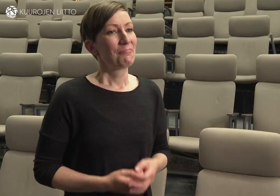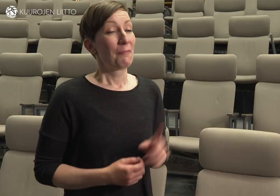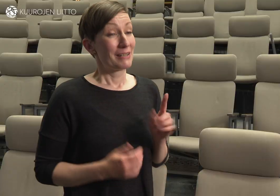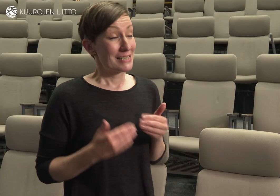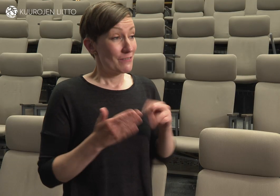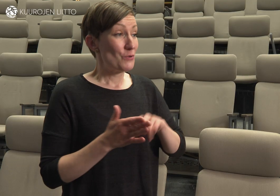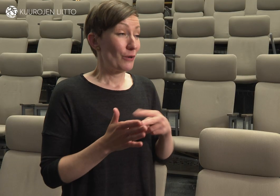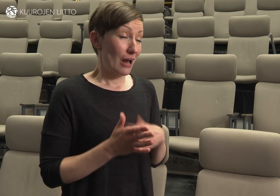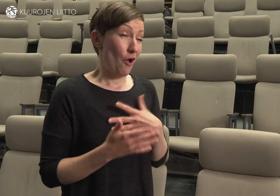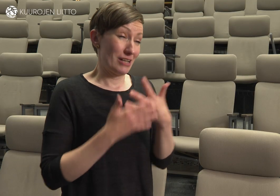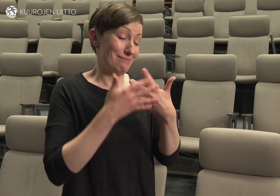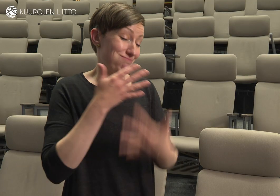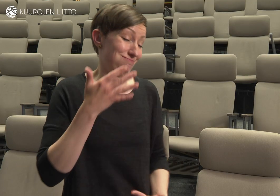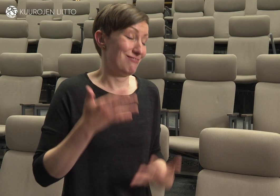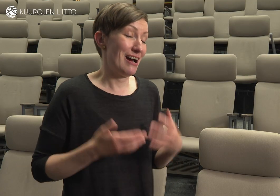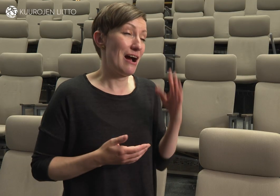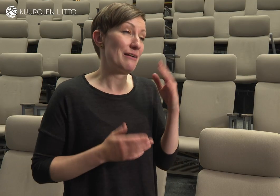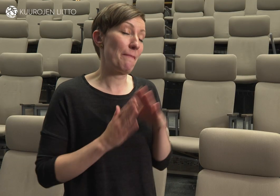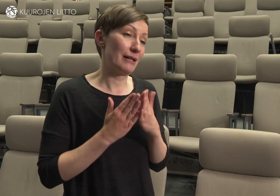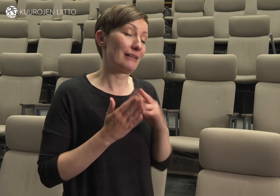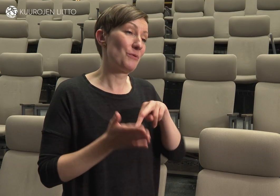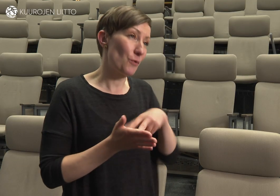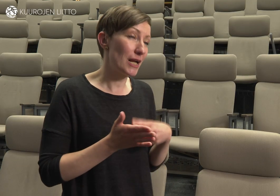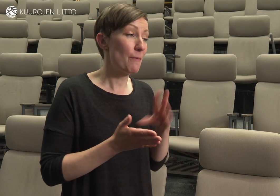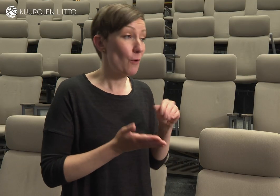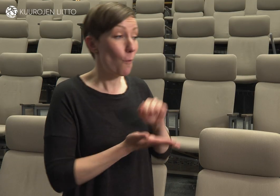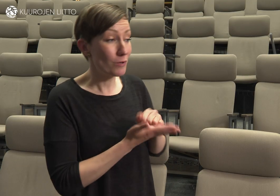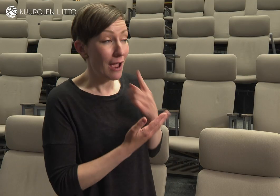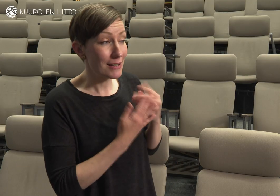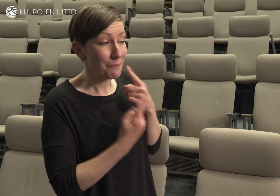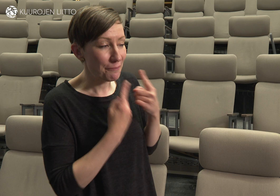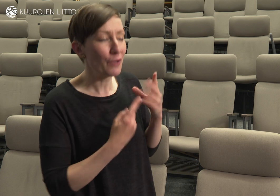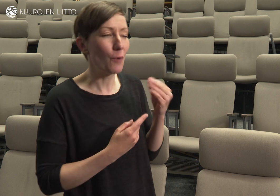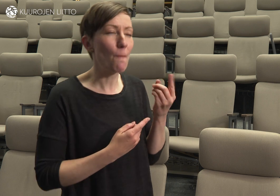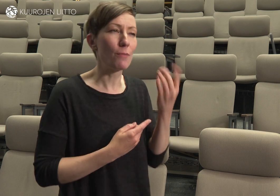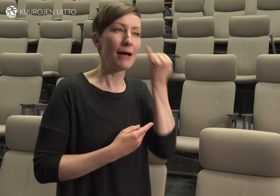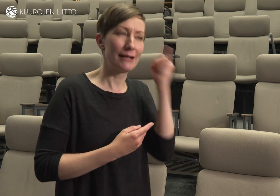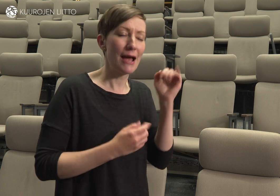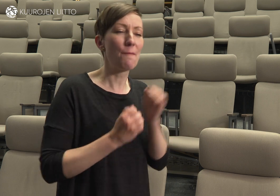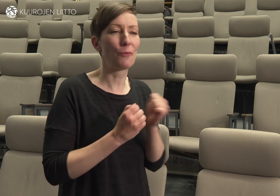On minulla jo pitkä lista suunnitelmia seuraavaa kirjaprojektia varten, - ja kustantajankin kanssa olemme keskustelleet muutamasta ideasta.